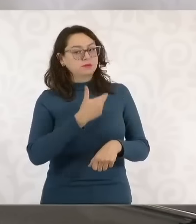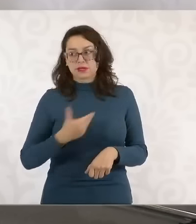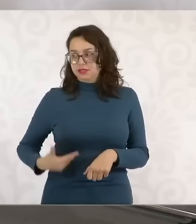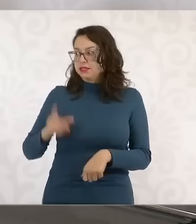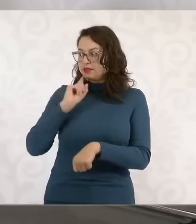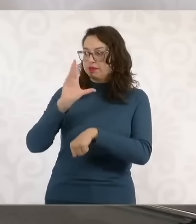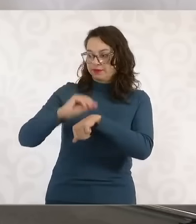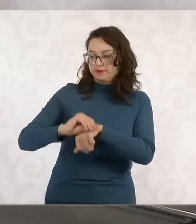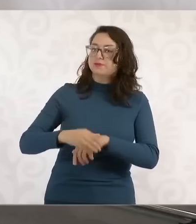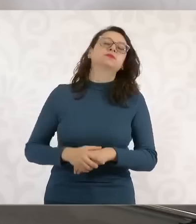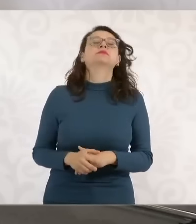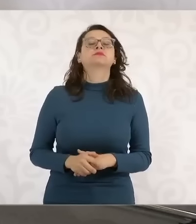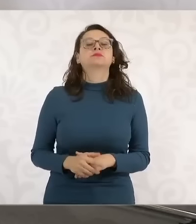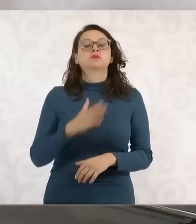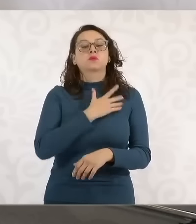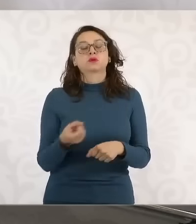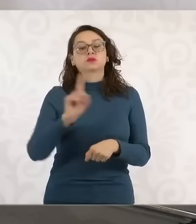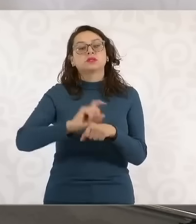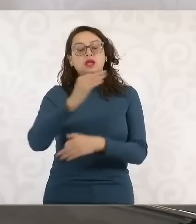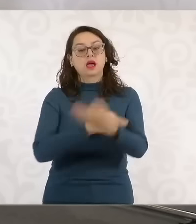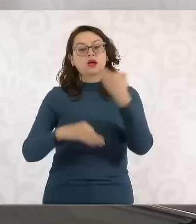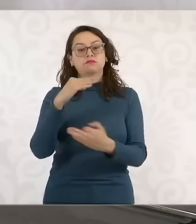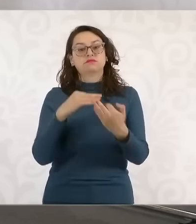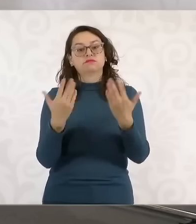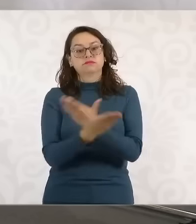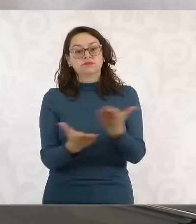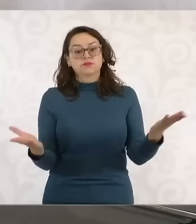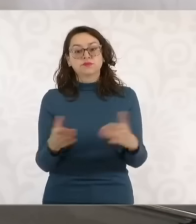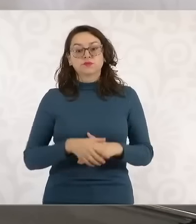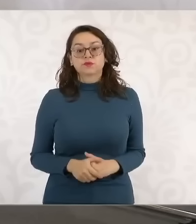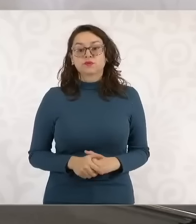días a todos. E para nosotros es un privilegio, un honor estar aquí el día de hoy en este